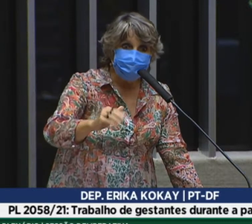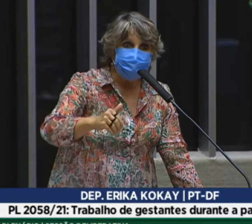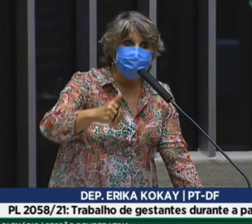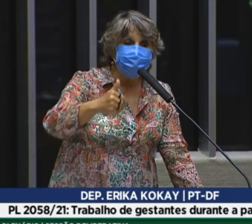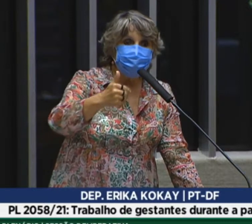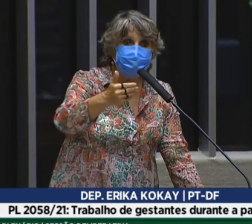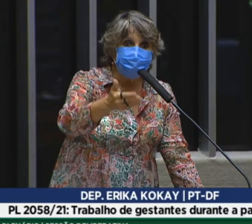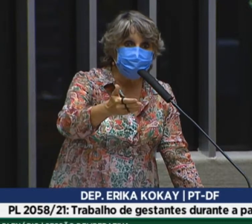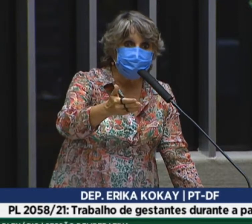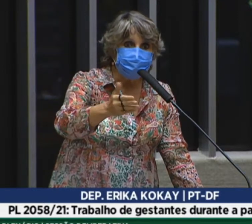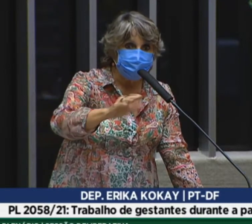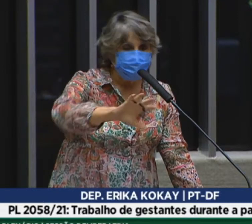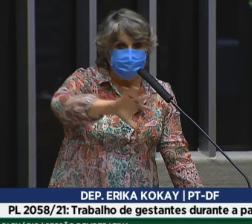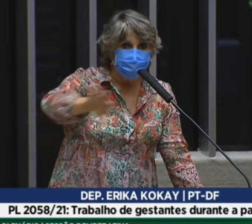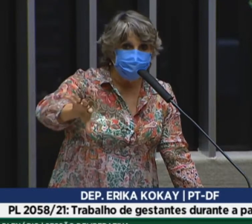REUNIÕES, O GOVERNO NÃO FOI